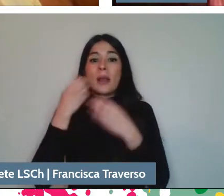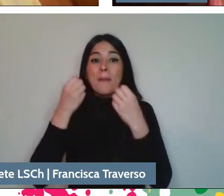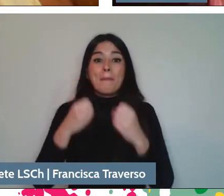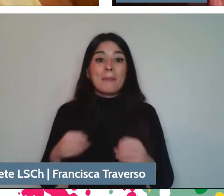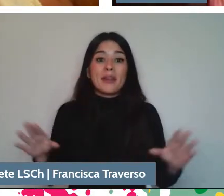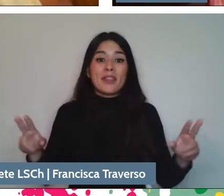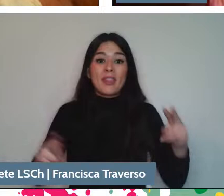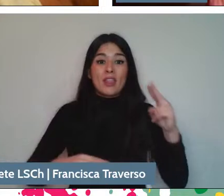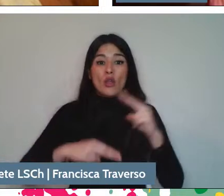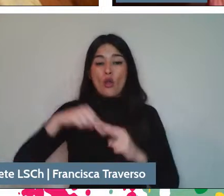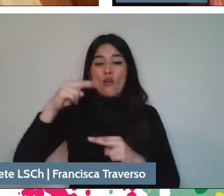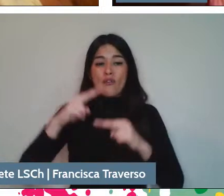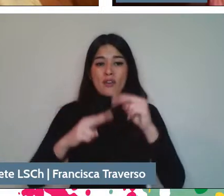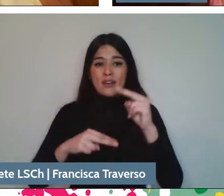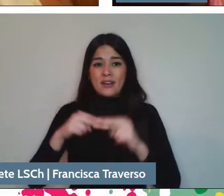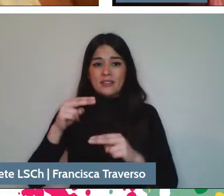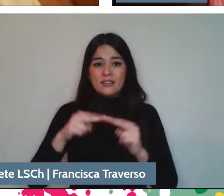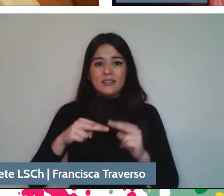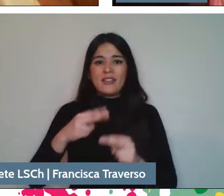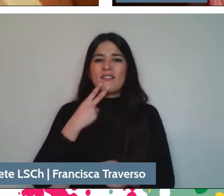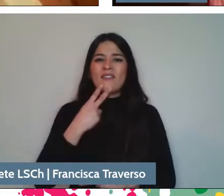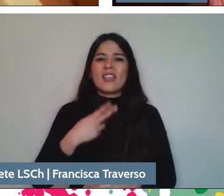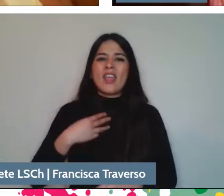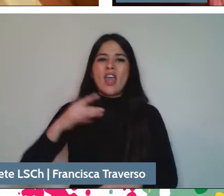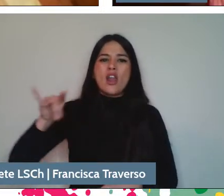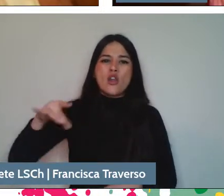y eso siempre un artista, aunque uno sea desprendido,